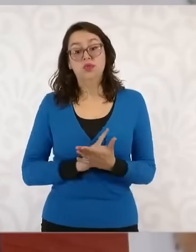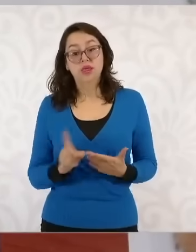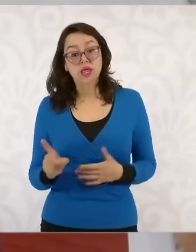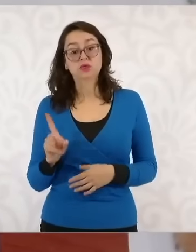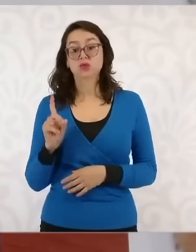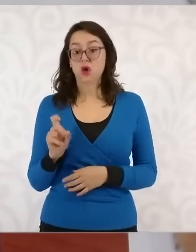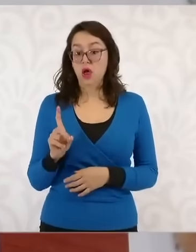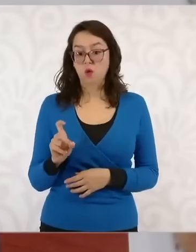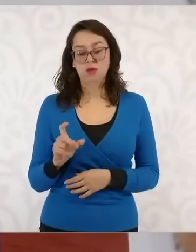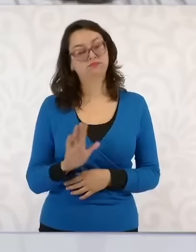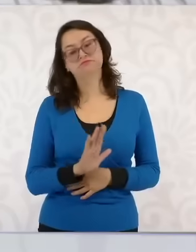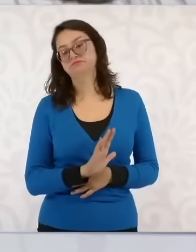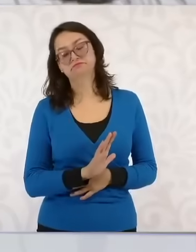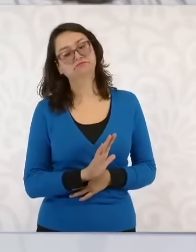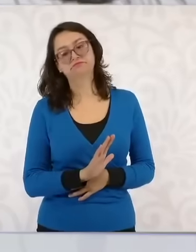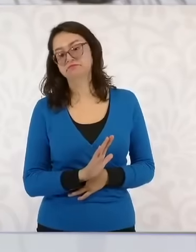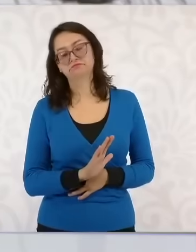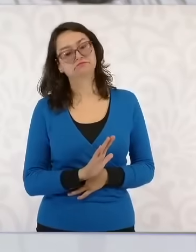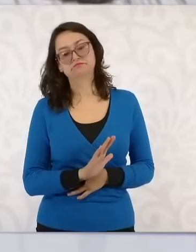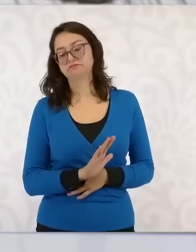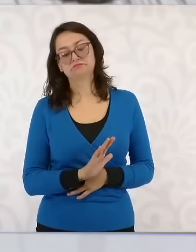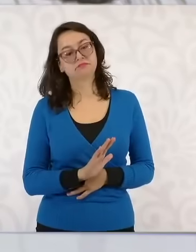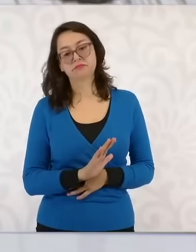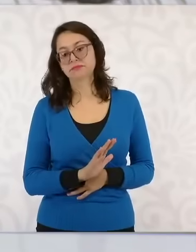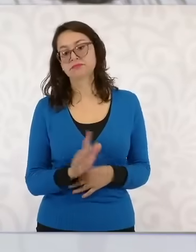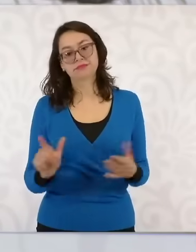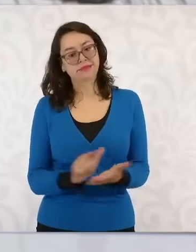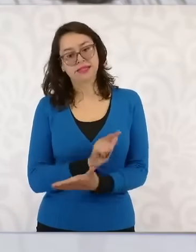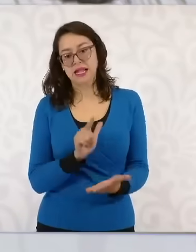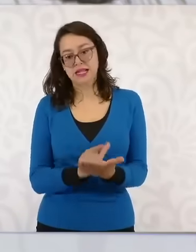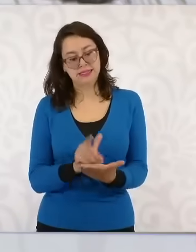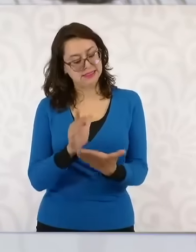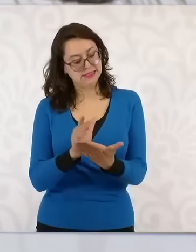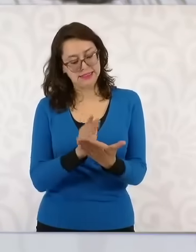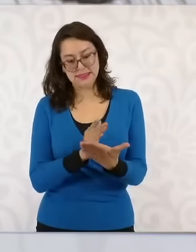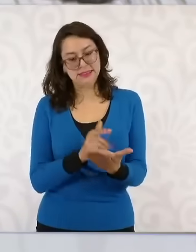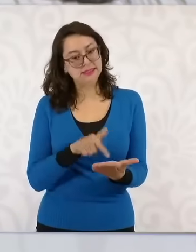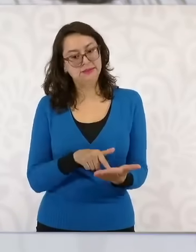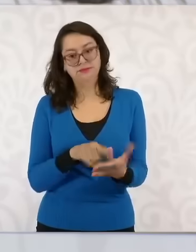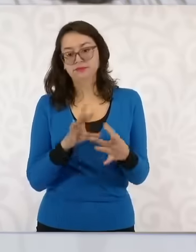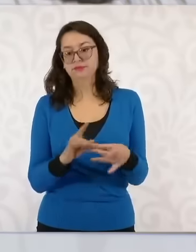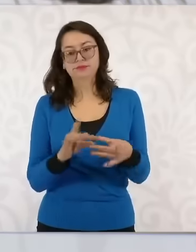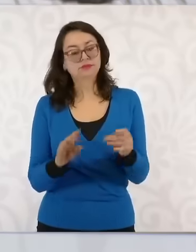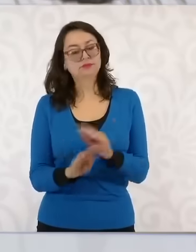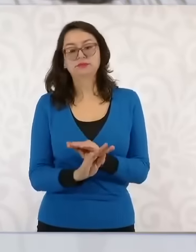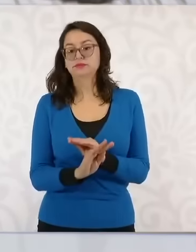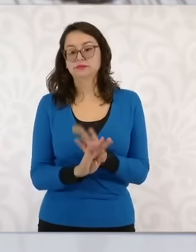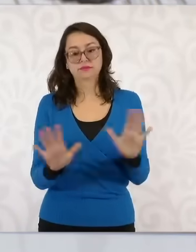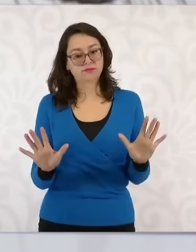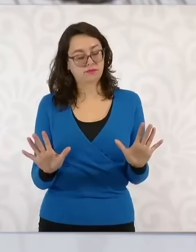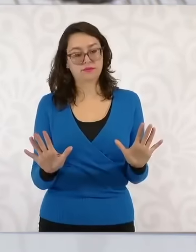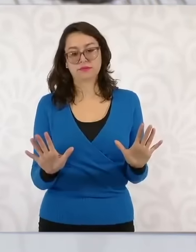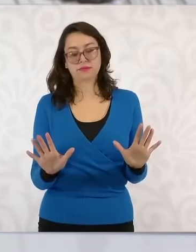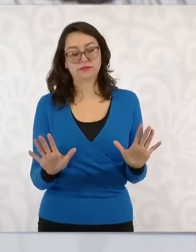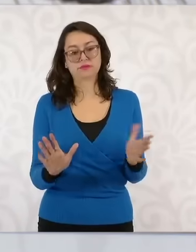concesiones. Ahí sí la ley tiene el fundamento por el cual enviamos la iniciativa y hemos manifestado